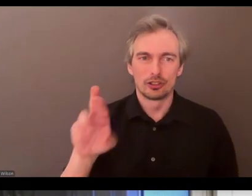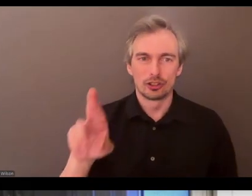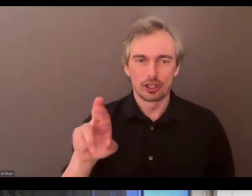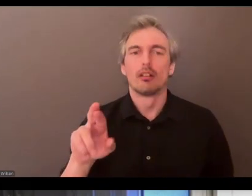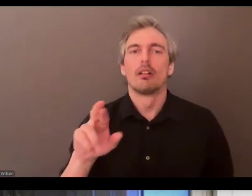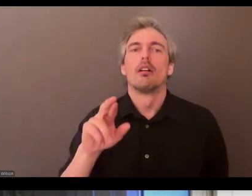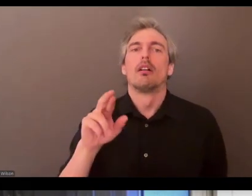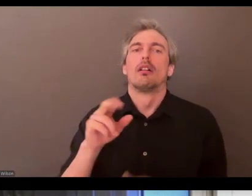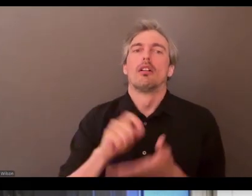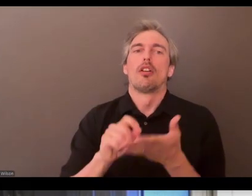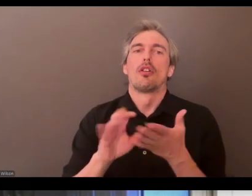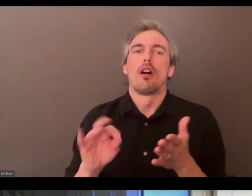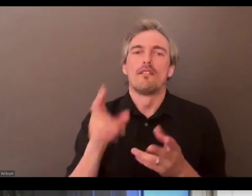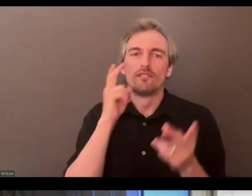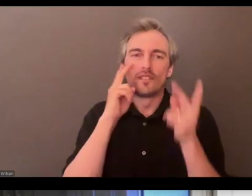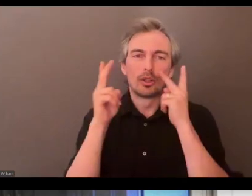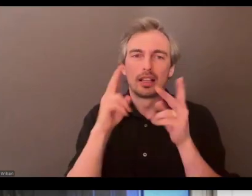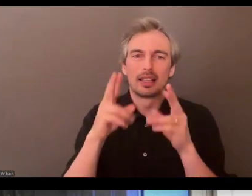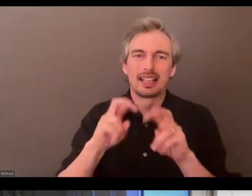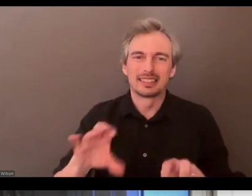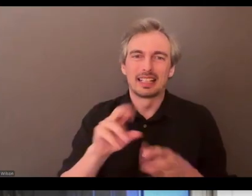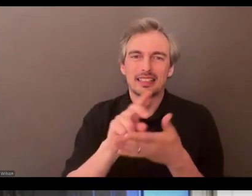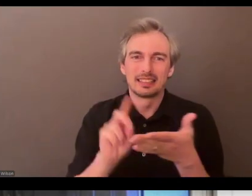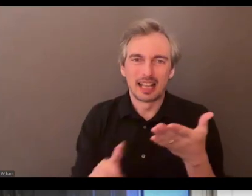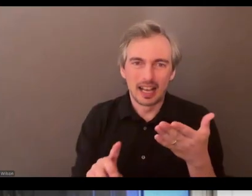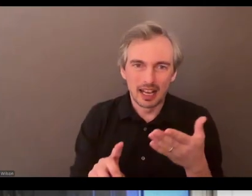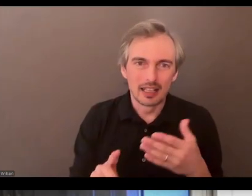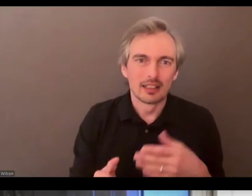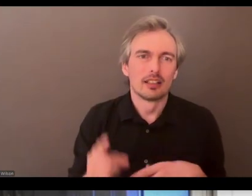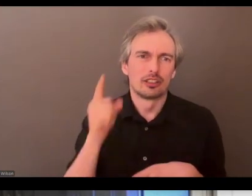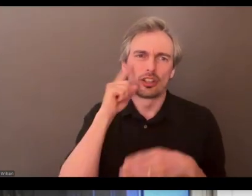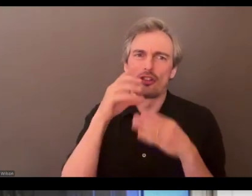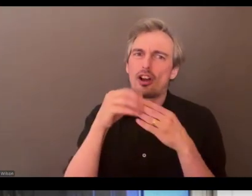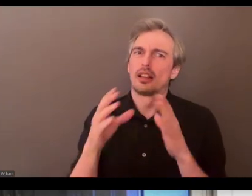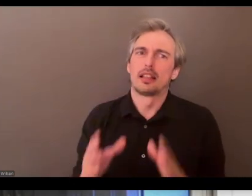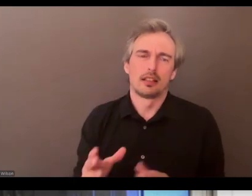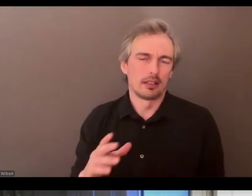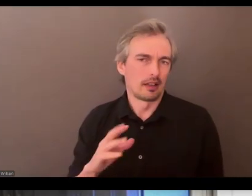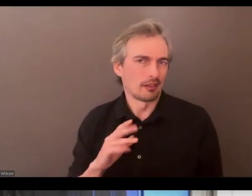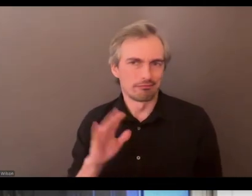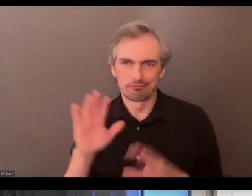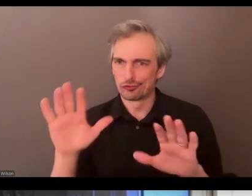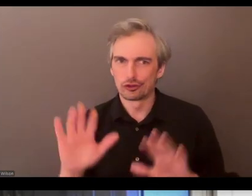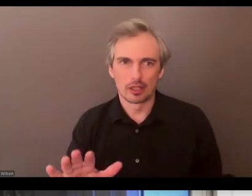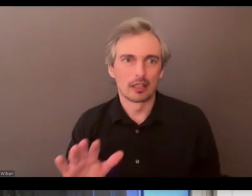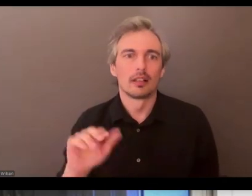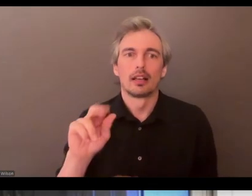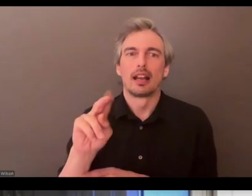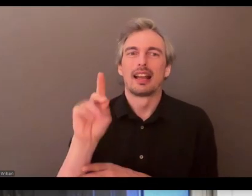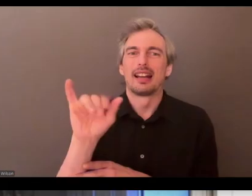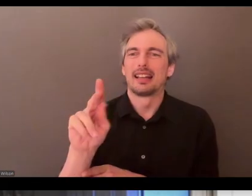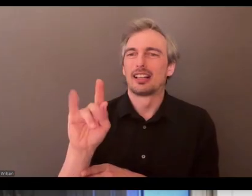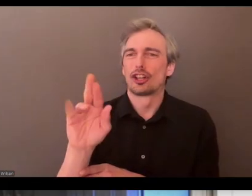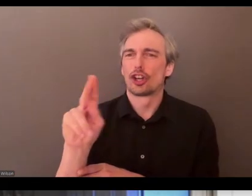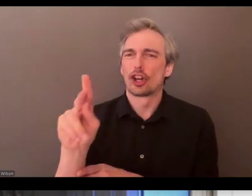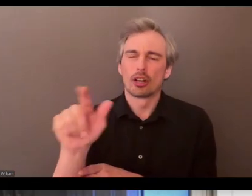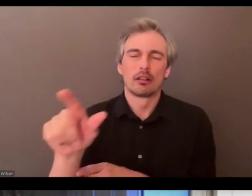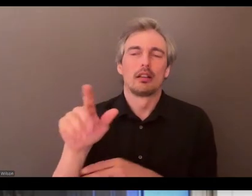Andy Kirkはビジュアライゼ ーションのコンサルタント、ト レ ーナ ー、そして「 Data Visualization: A Handbook for Data Driven Design」の著者です。